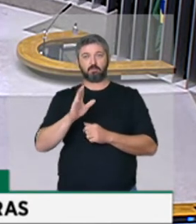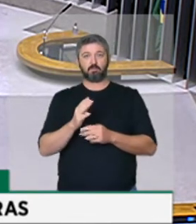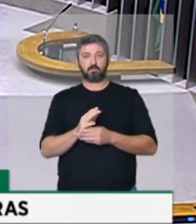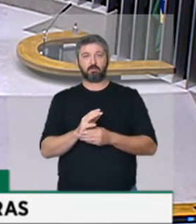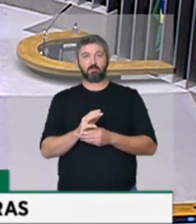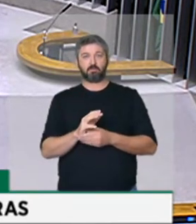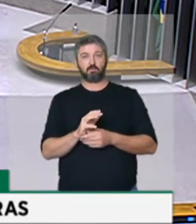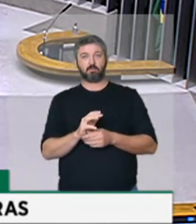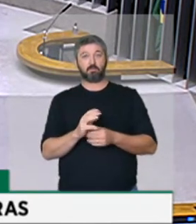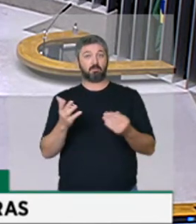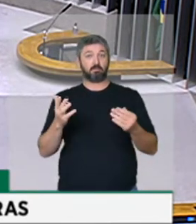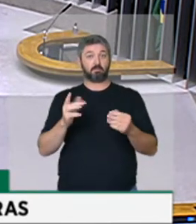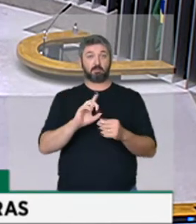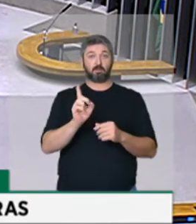ORIENTA O PROGRESSISTAS? COMO